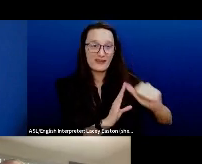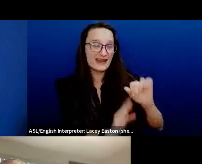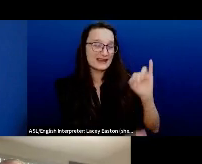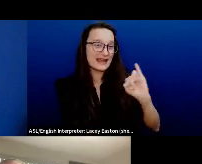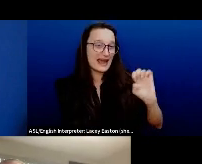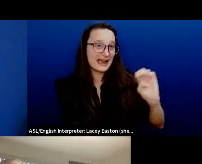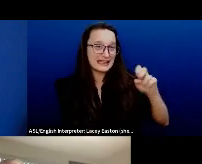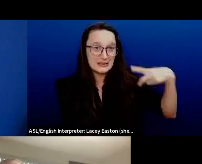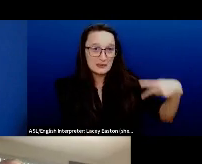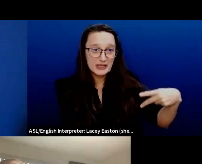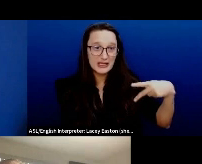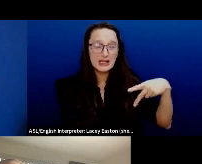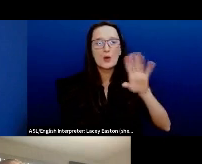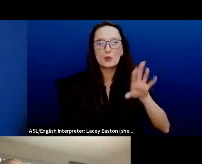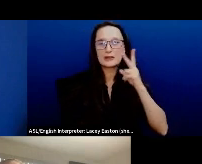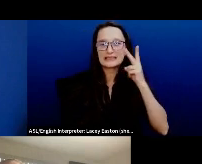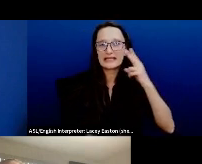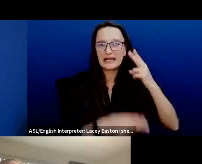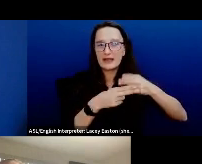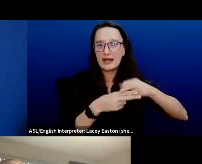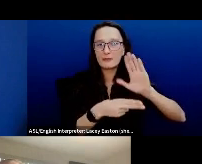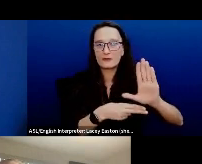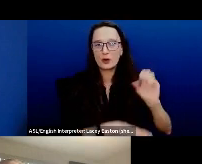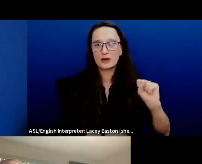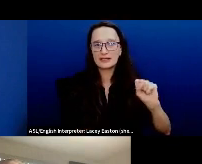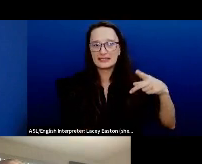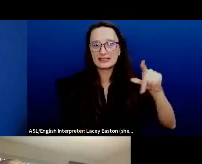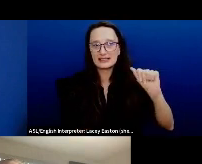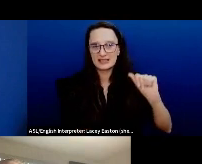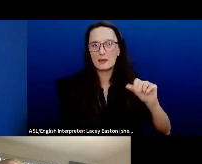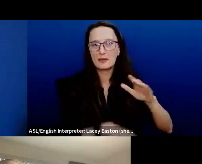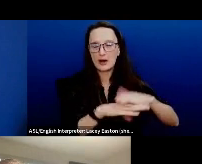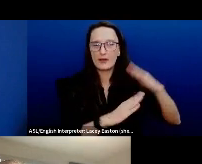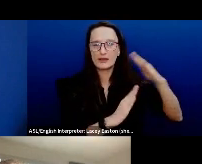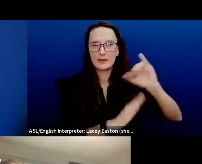SELPA estaría en la parte superior del IEP. También podría comunicarse con su centro de empoderamiento familiar o